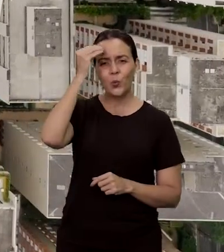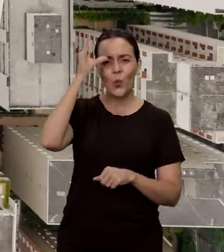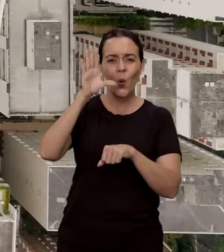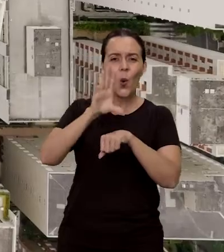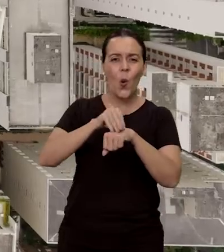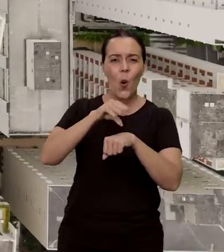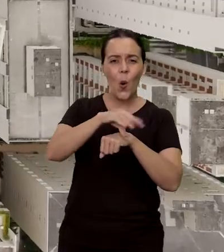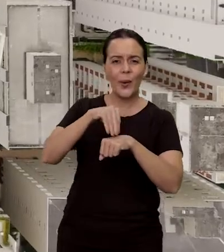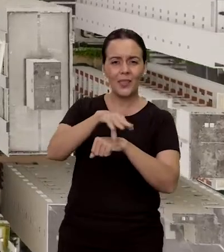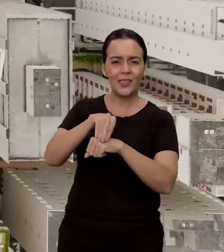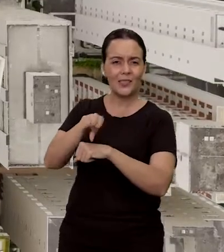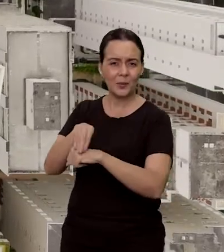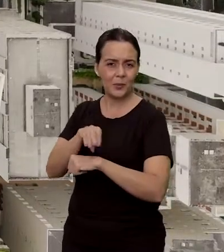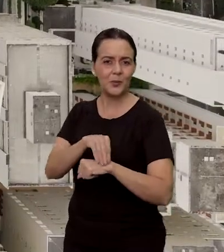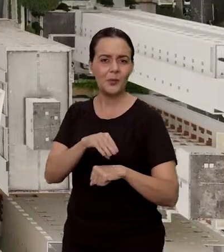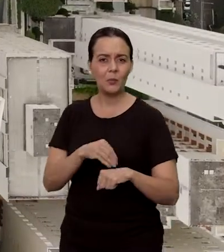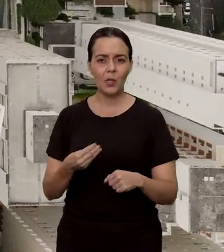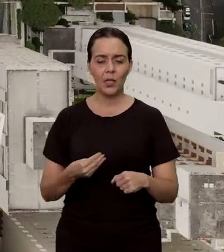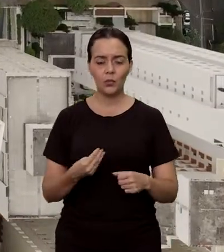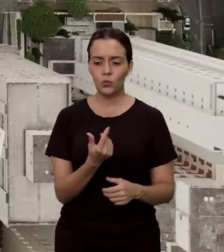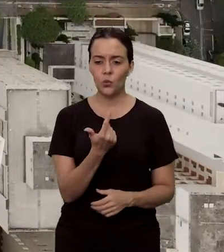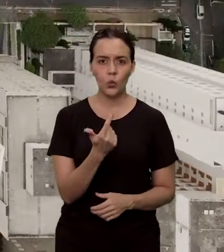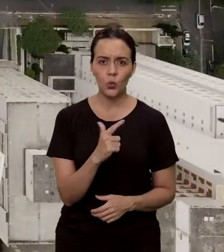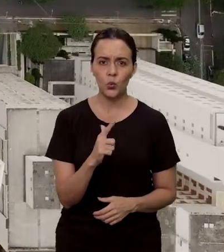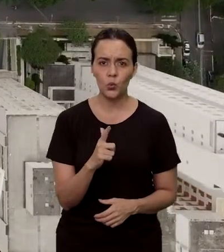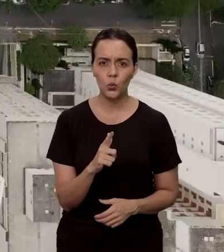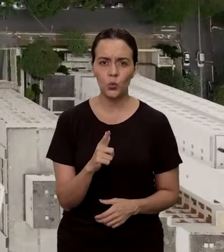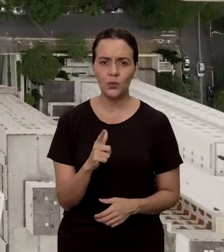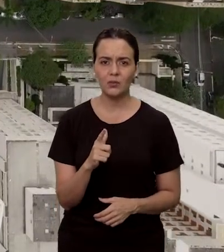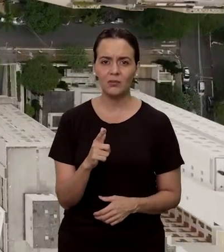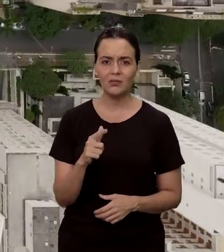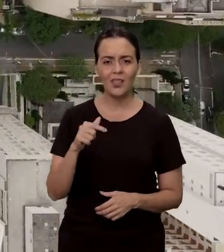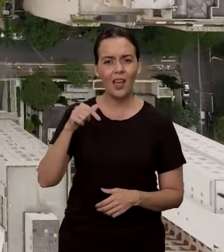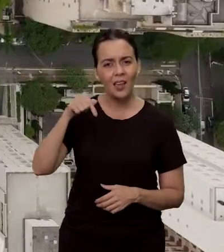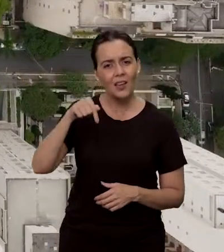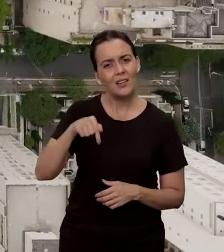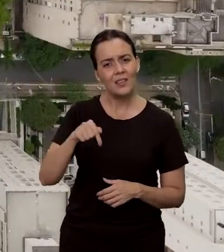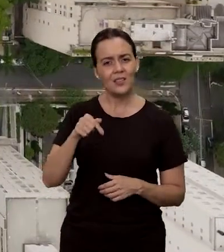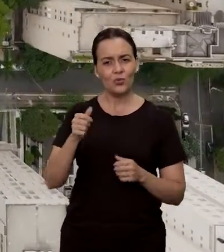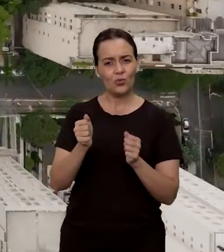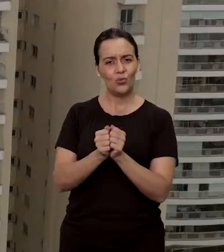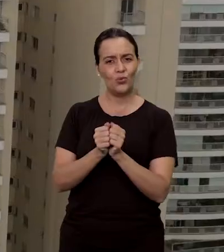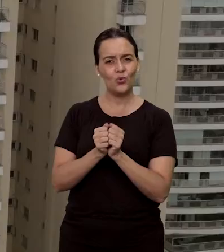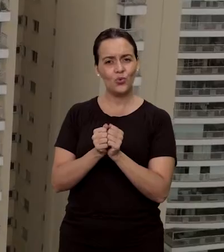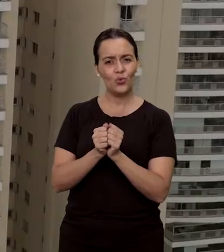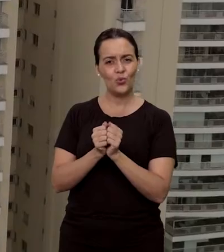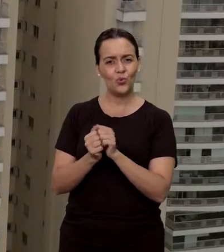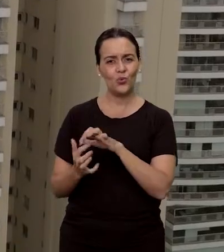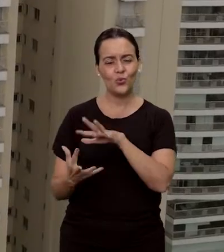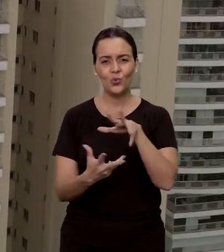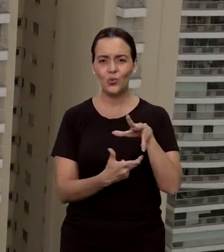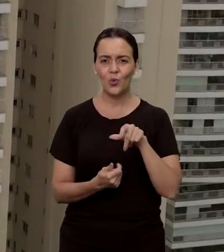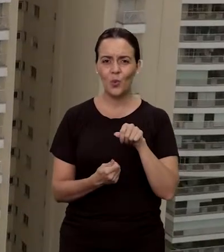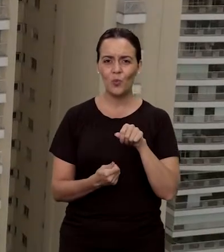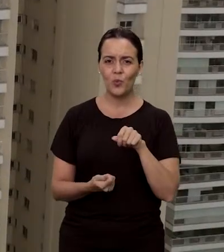quando essas epistemologias não estão presentes na academia, que ainda é uma academia eurocêntrica,